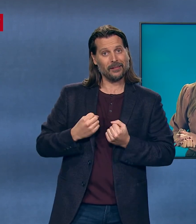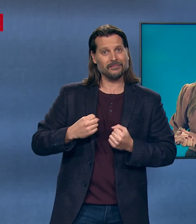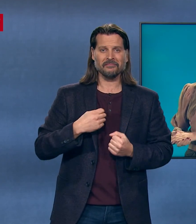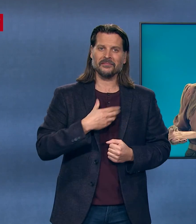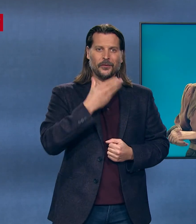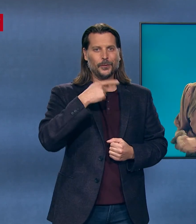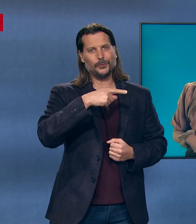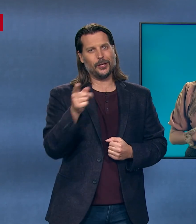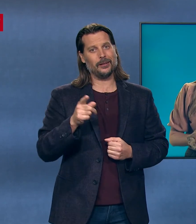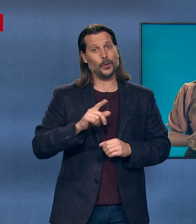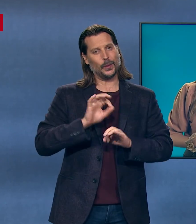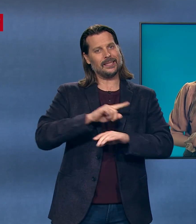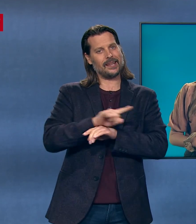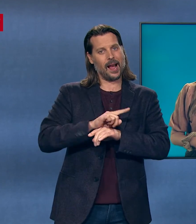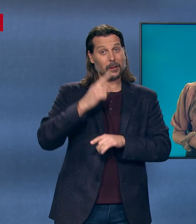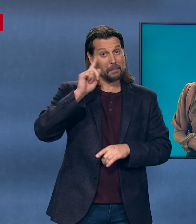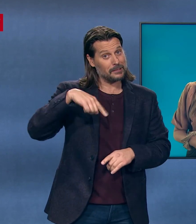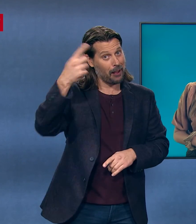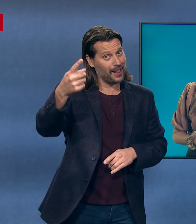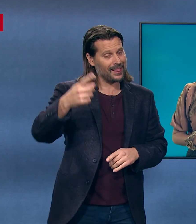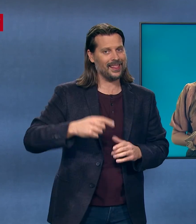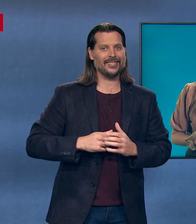ich wünsche dir eine gute Zeit, bis zum nächsten Mal.